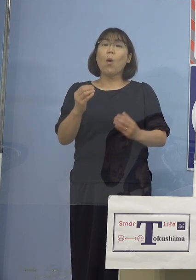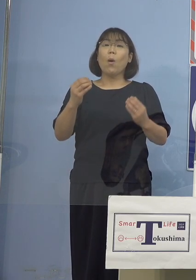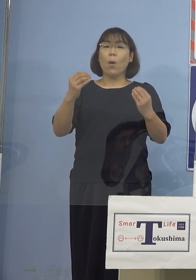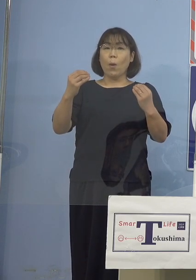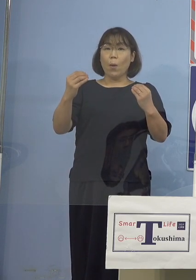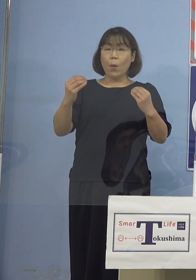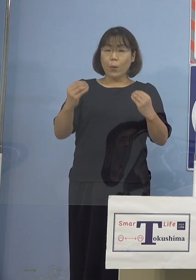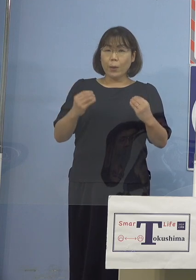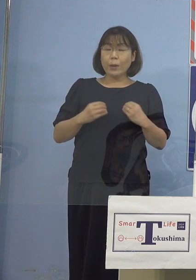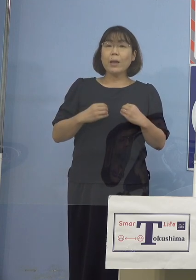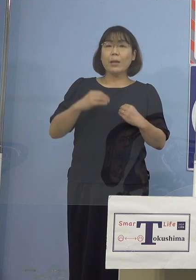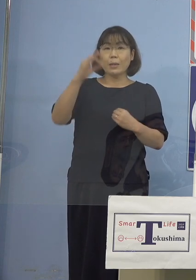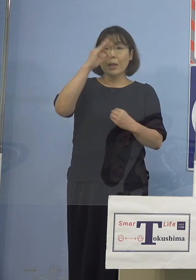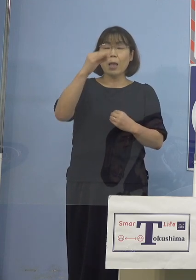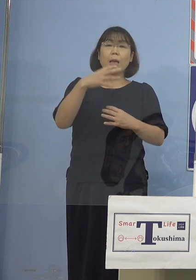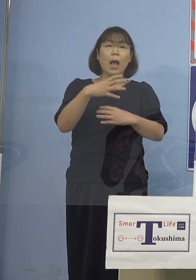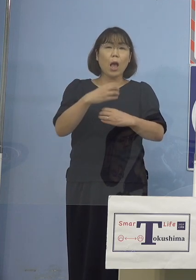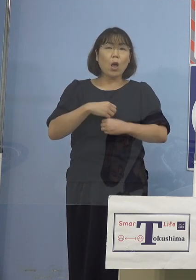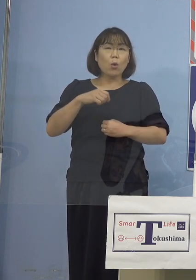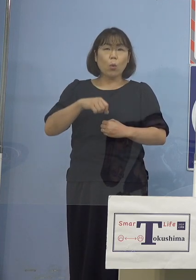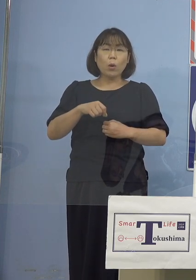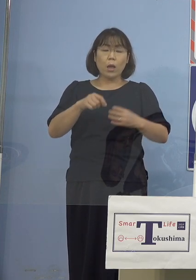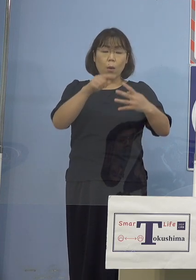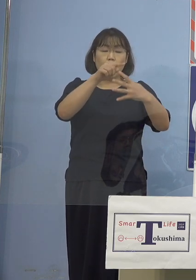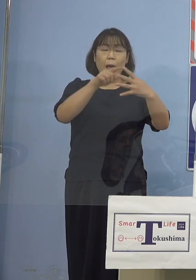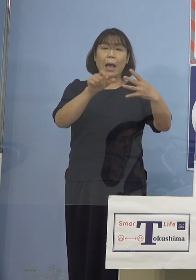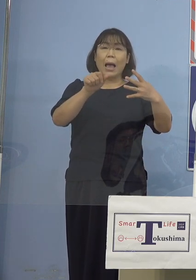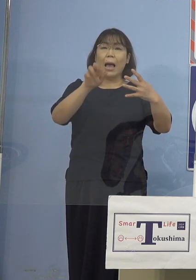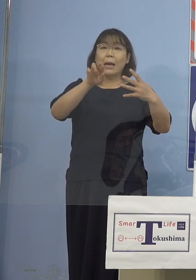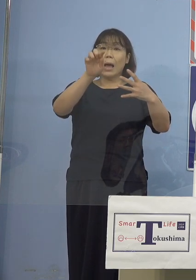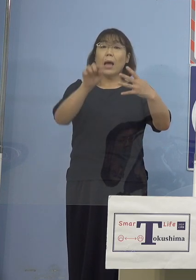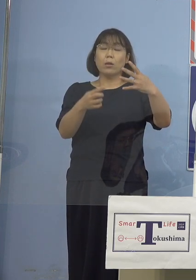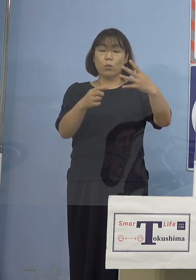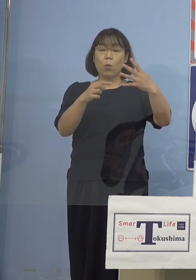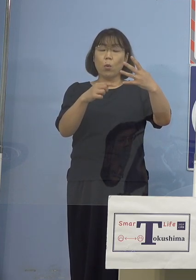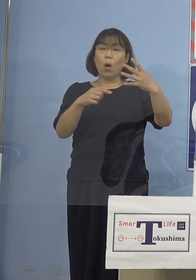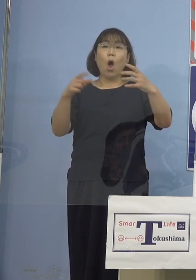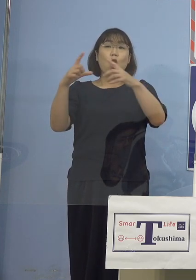これはいわゆる（とくしま）アラート四つの 1から4、国の基準ですね